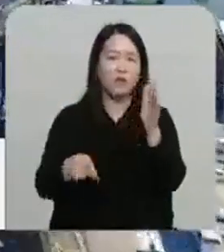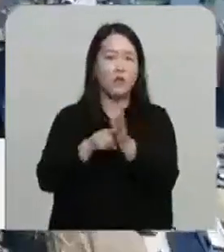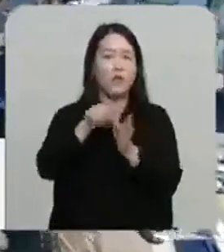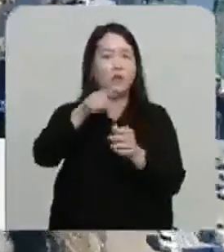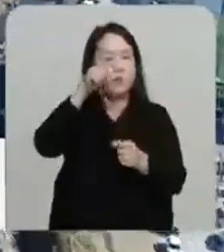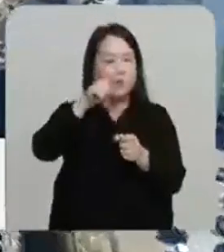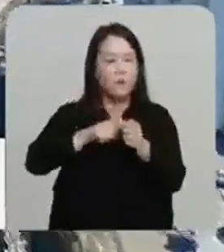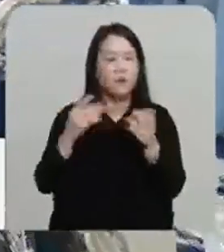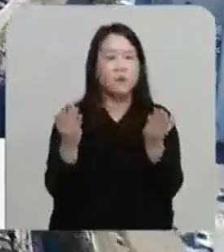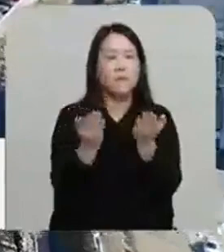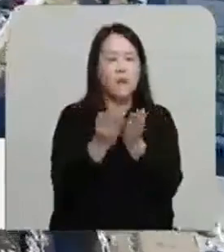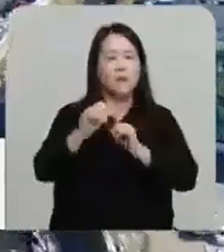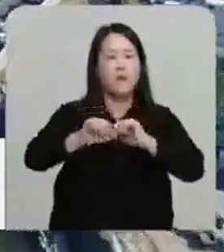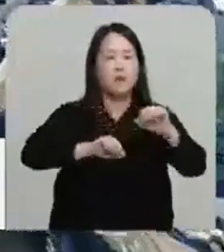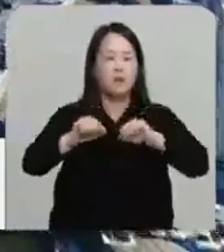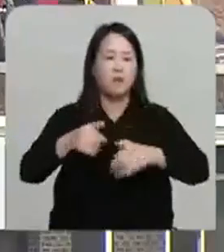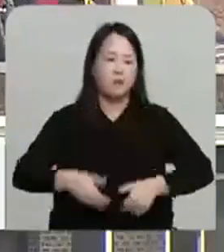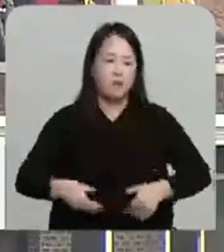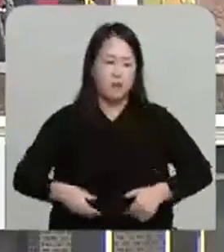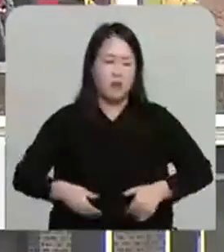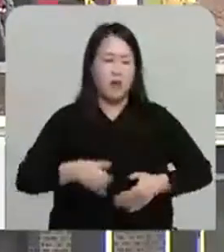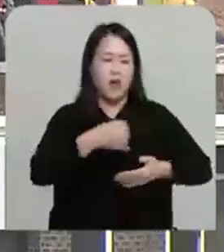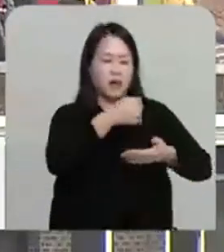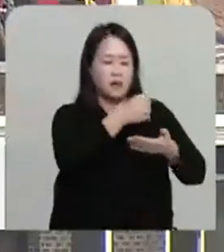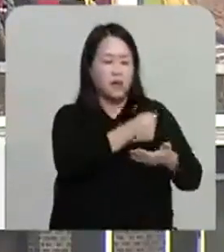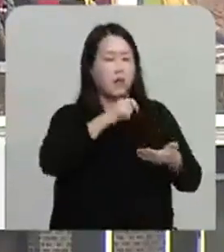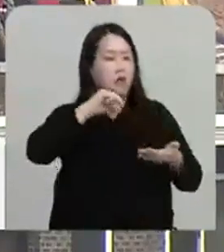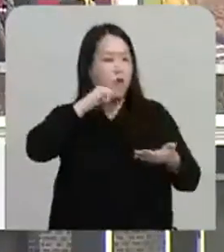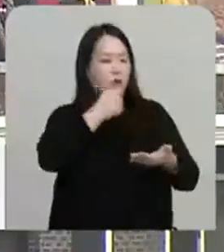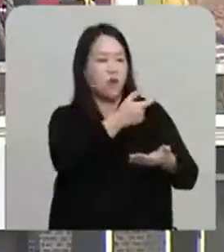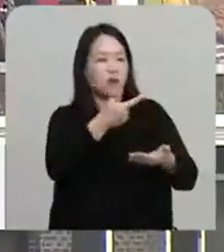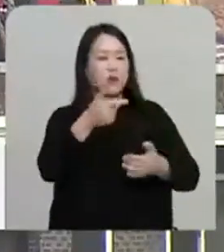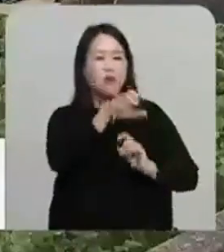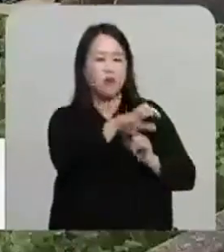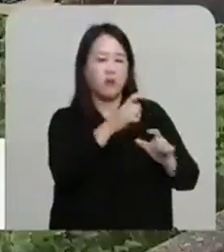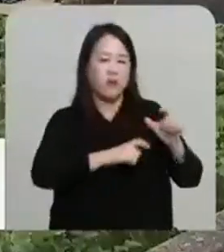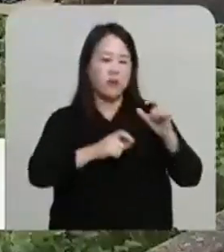재정적인 어려움이 큰 곳에 더 많은 기부가 이뤄질 수 있도록 추가적인